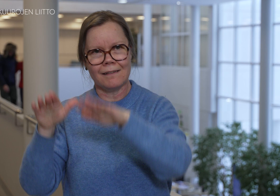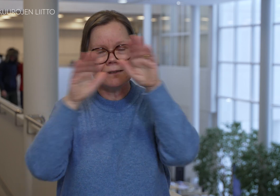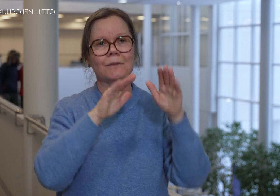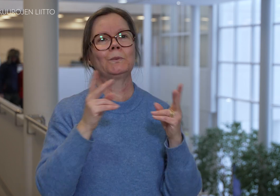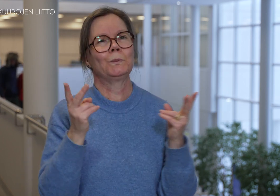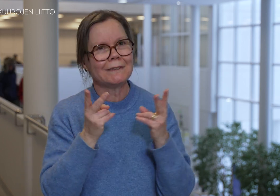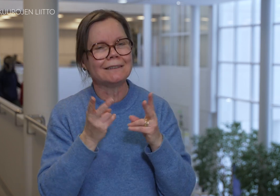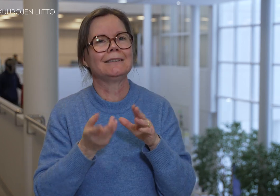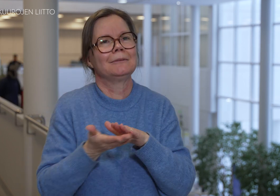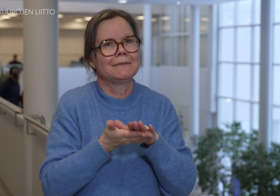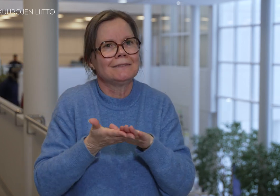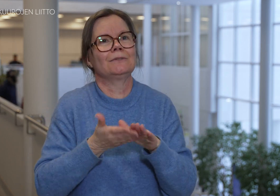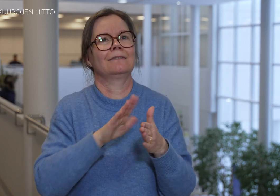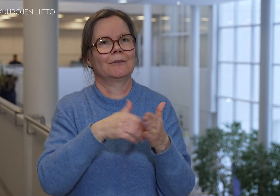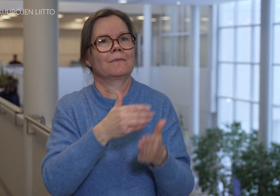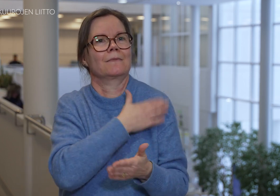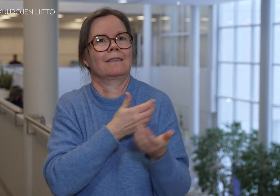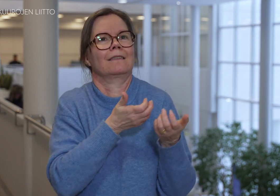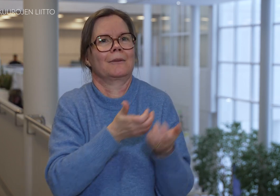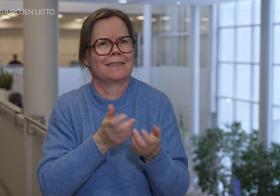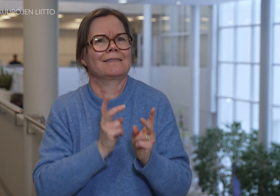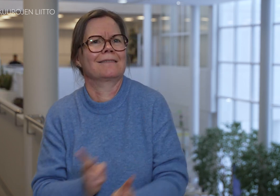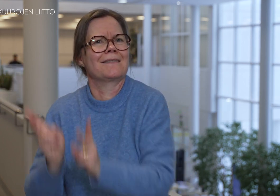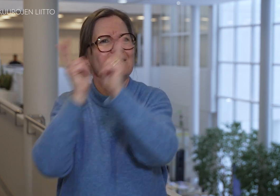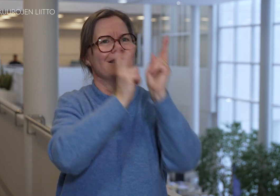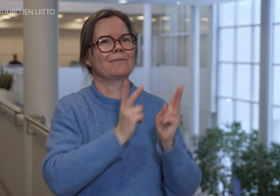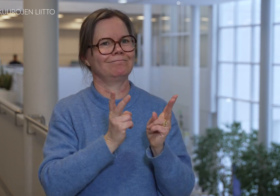Tästä huolimatta viittomakielisten palvelujen tarve on kaikkialla sama.